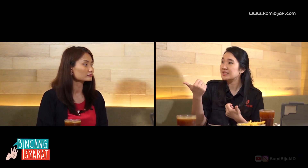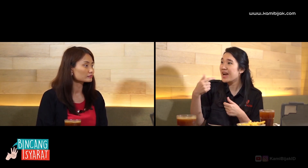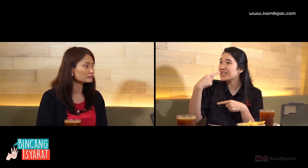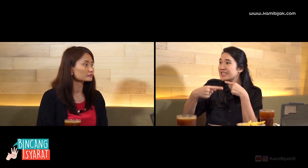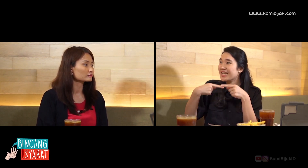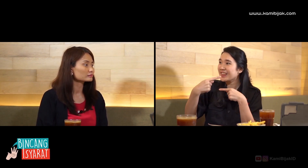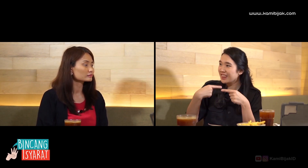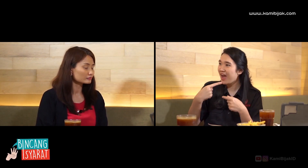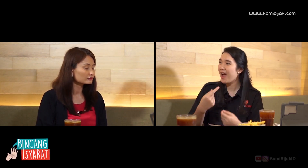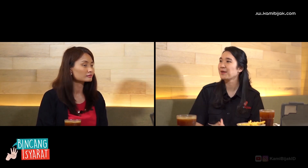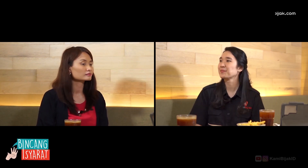Bisa ceritakan ini?